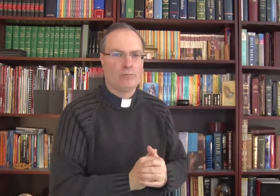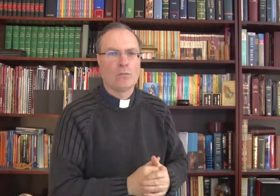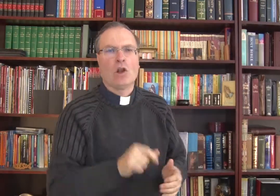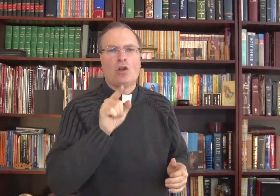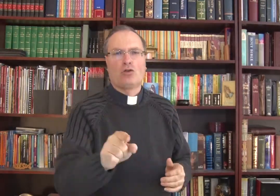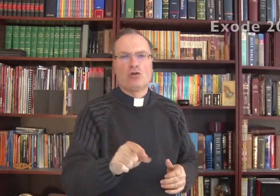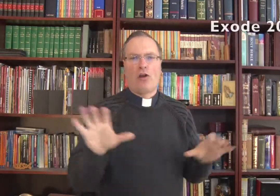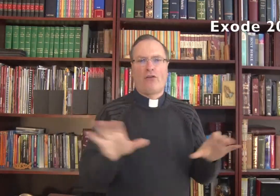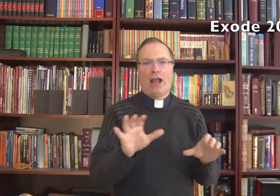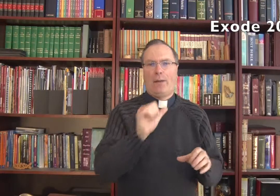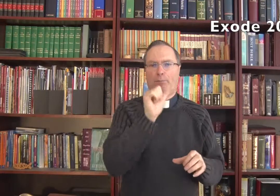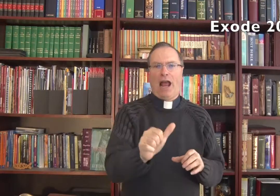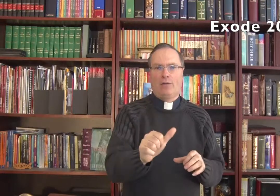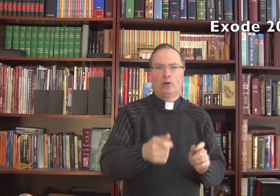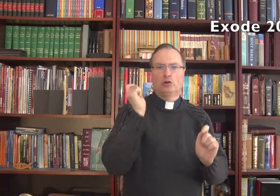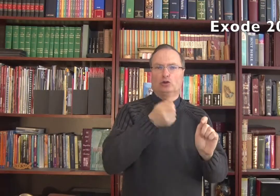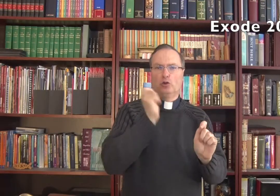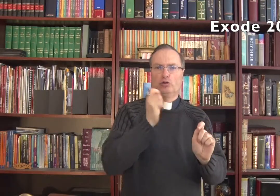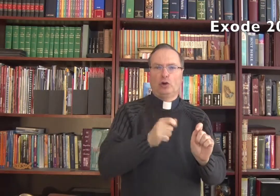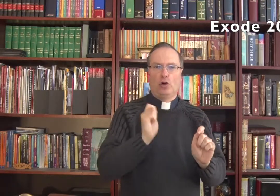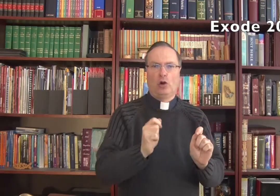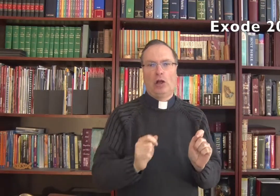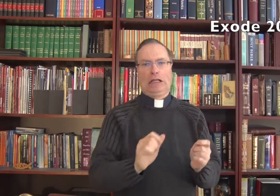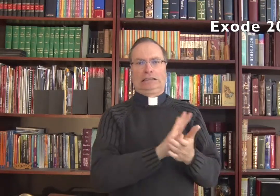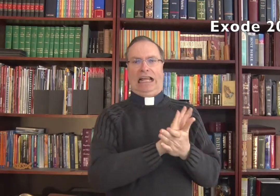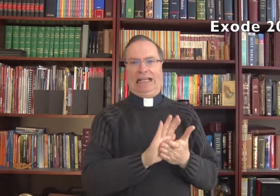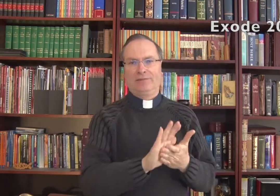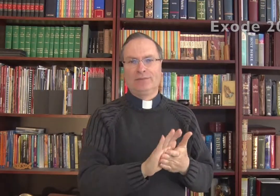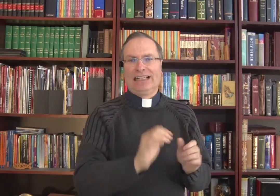«Tu ne te feras pas de sculpture sacrée